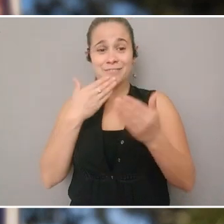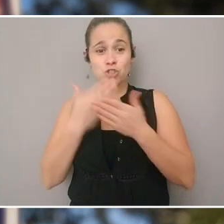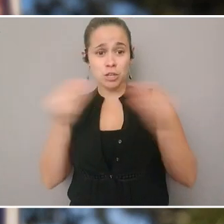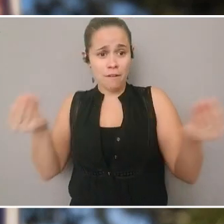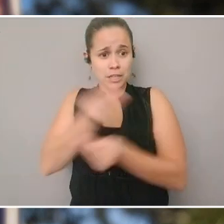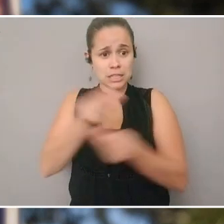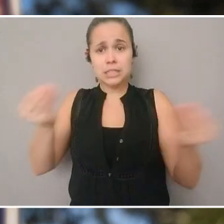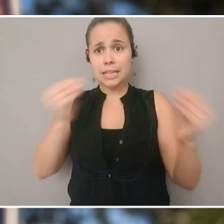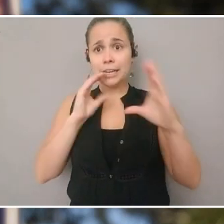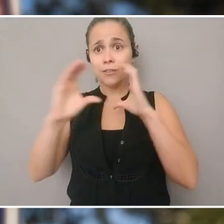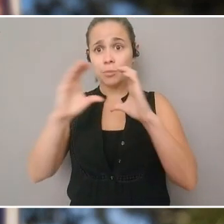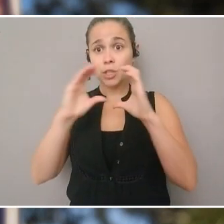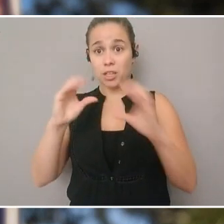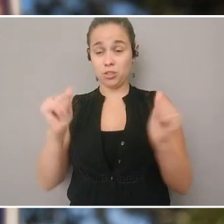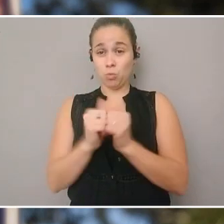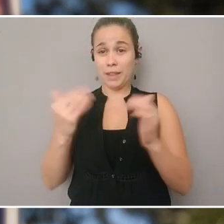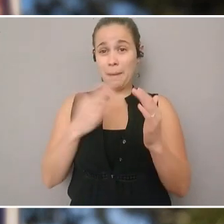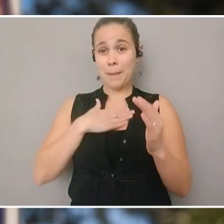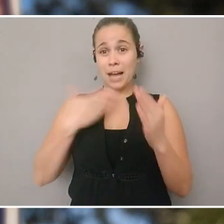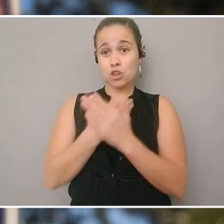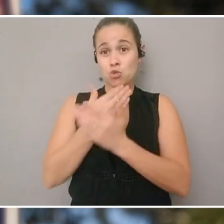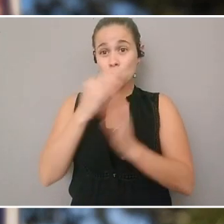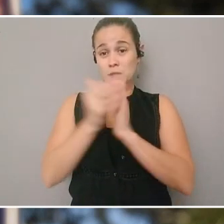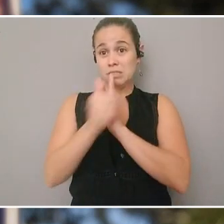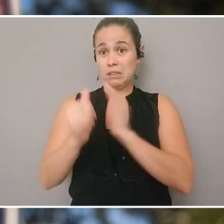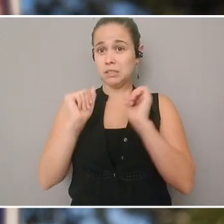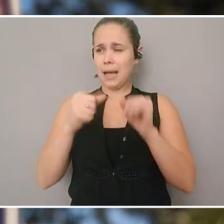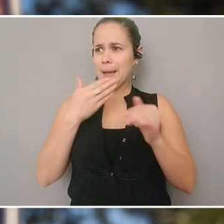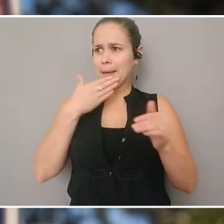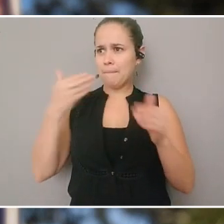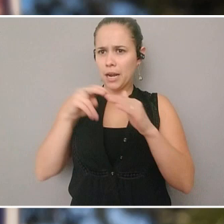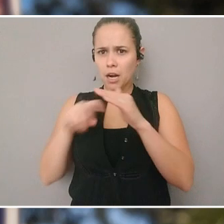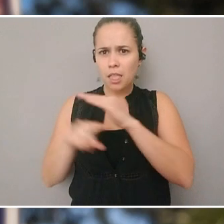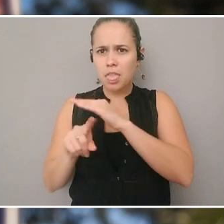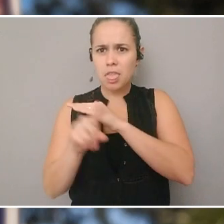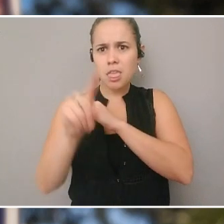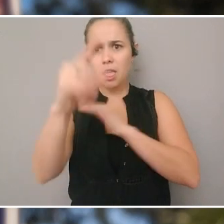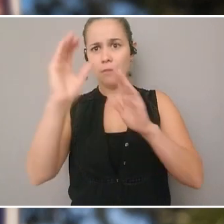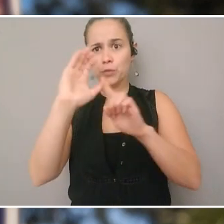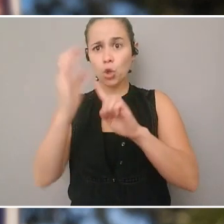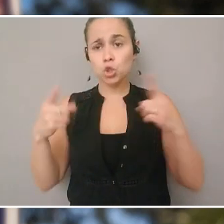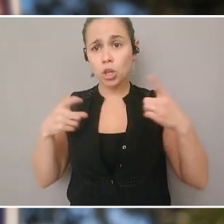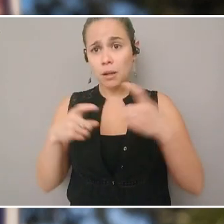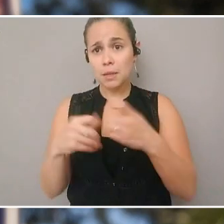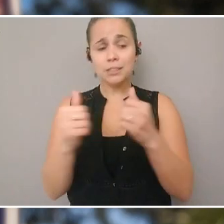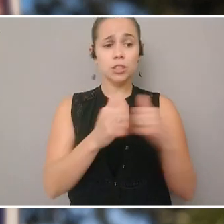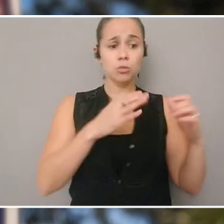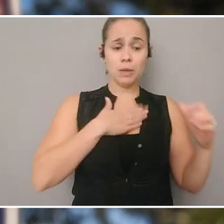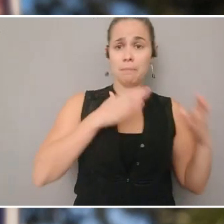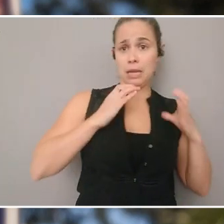con estas nuevas habilidades podré mejor maniobra lo complejidades cultural entre consumidores en mi